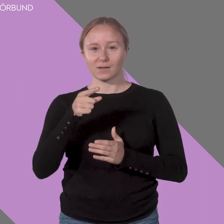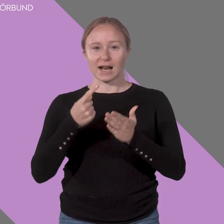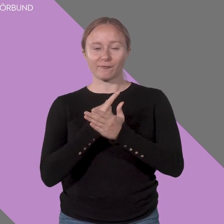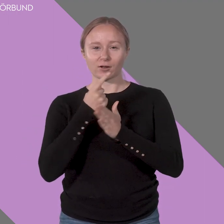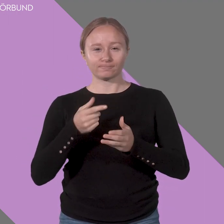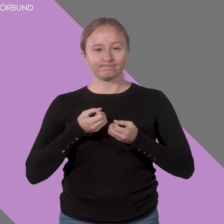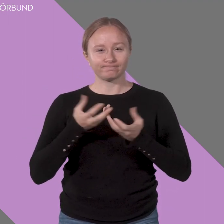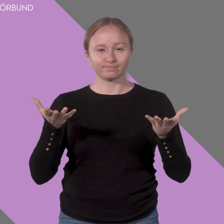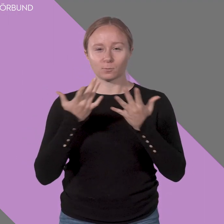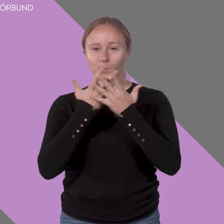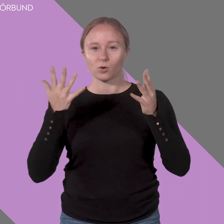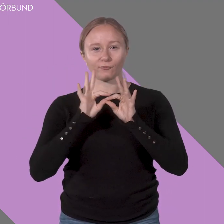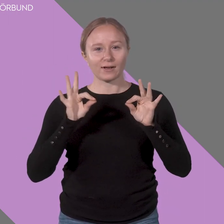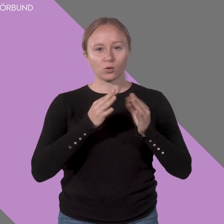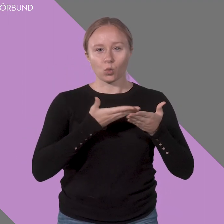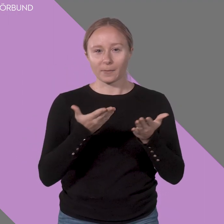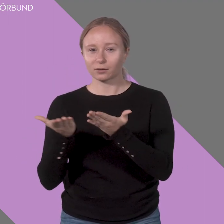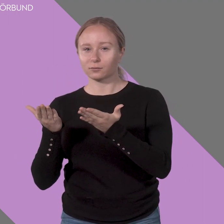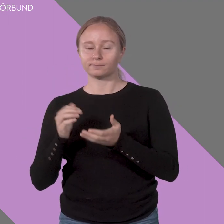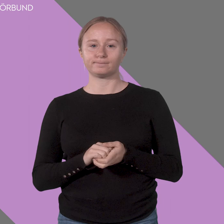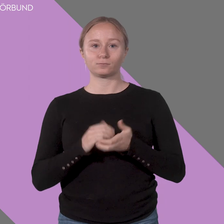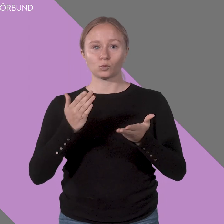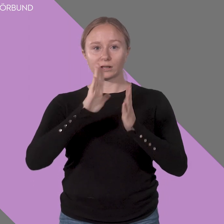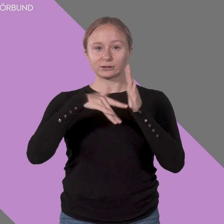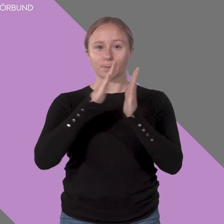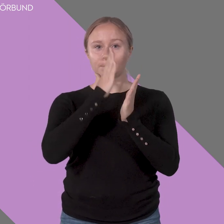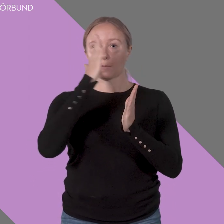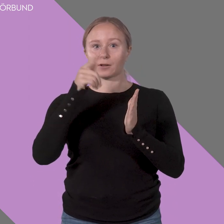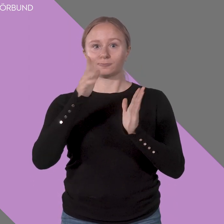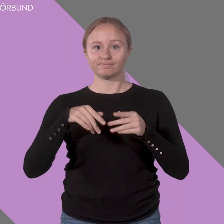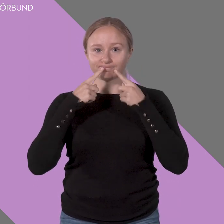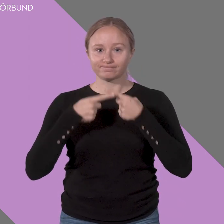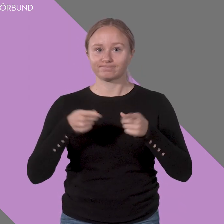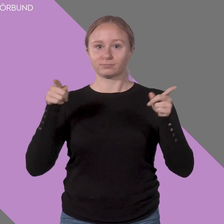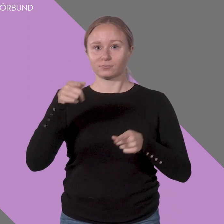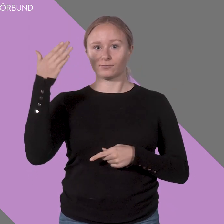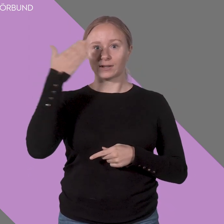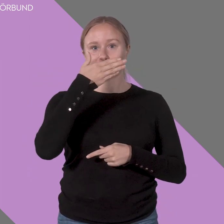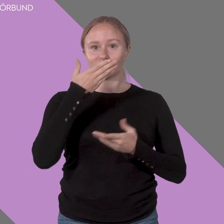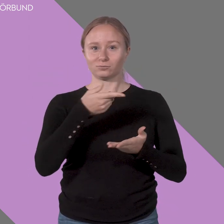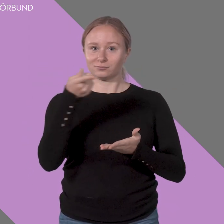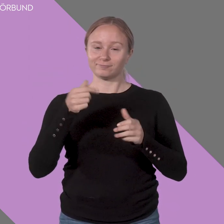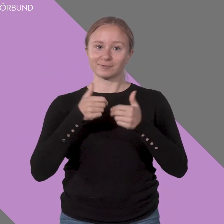Evenemanget bjöd på många fina uppträdanden, - och Teckenspråkiga biblioteket har publicerat inspelningar av dem -